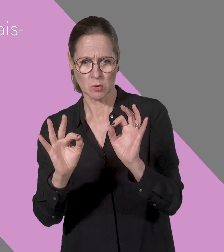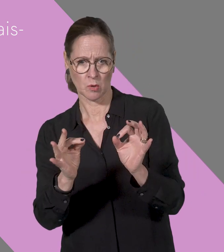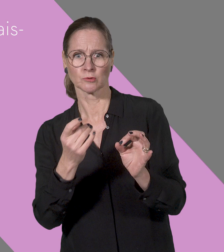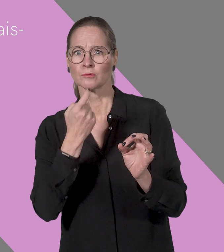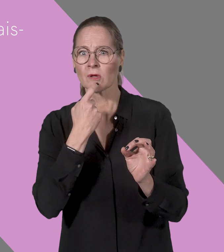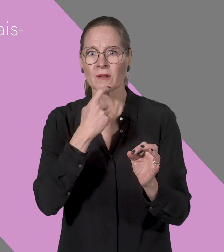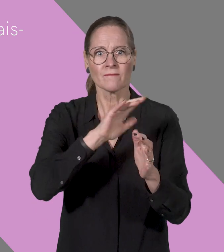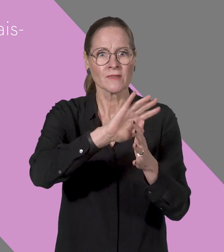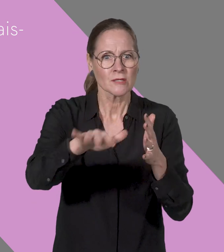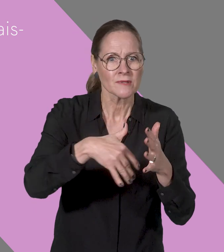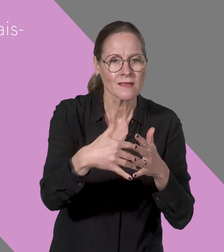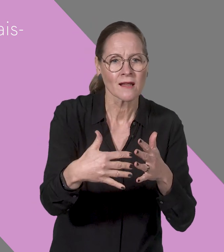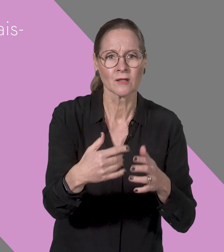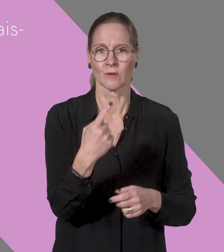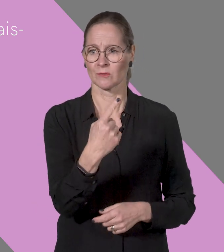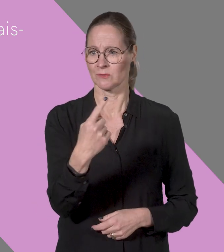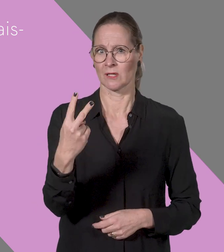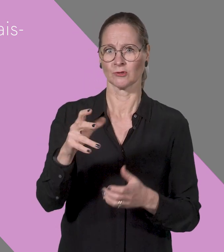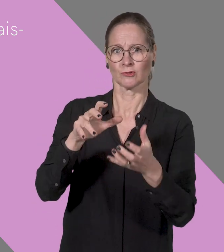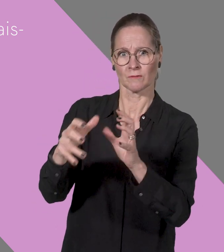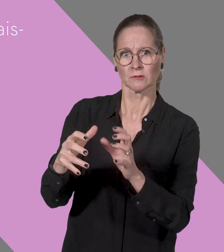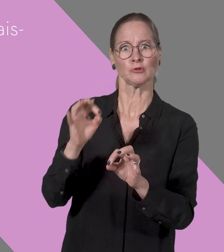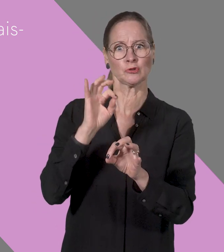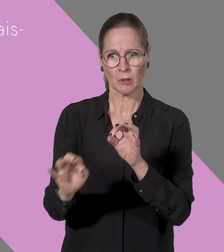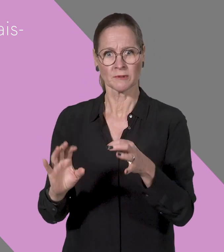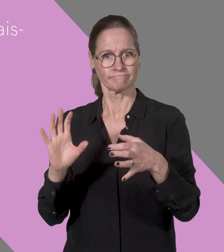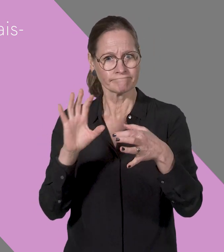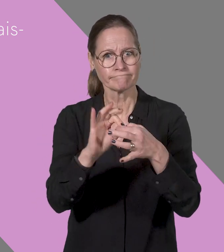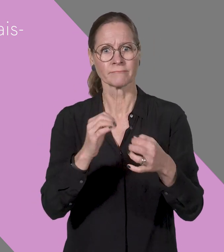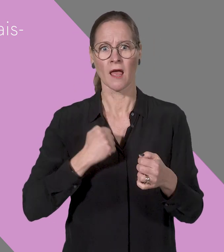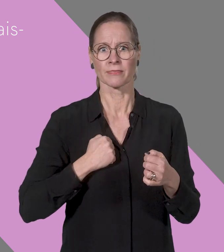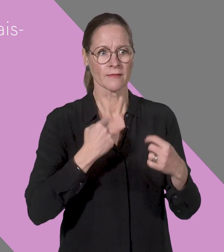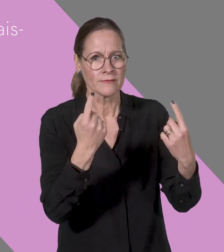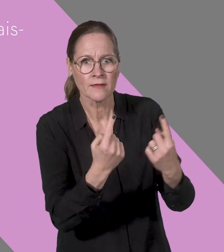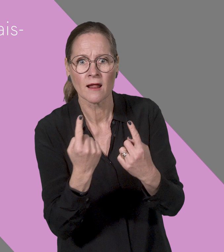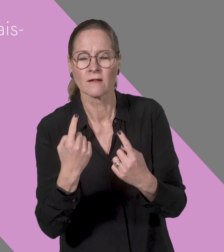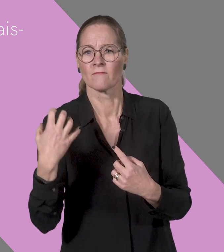miten suomalainen viittomakieli ja 112-sovellus soveltuvat hätätilanteisiin -